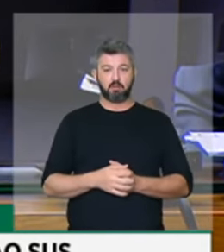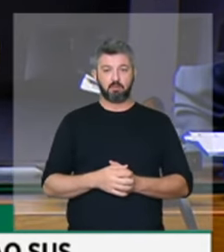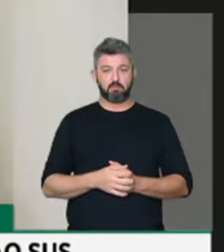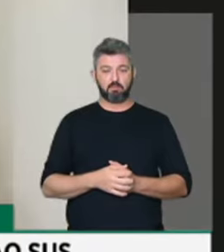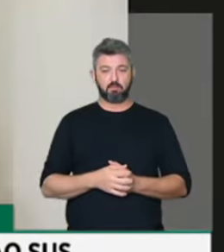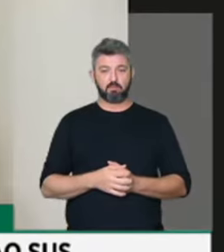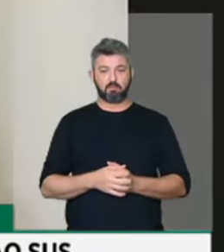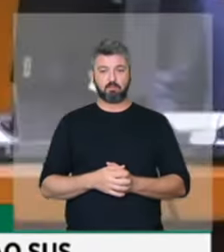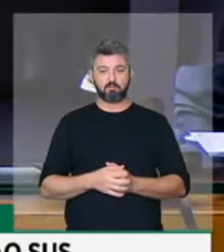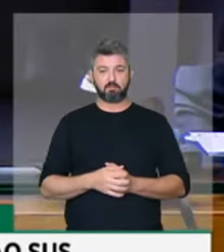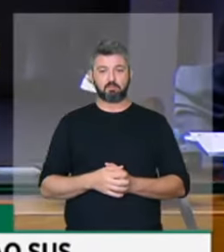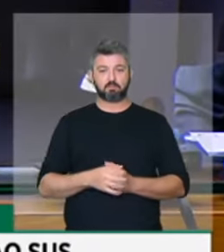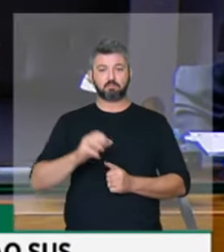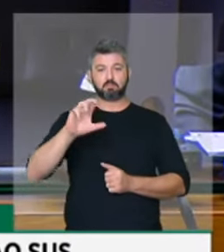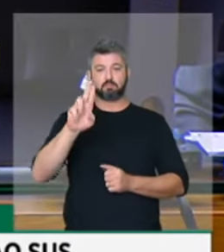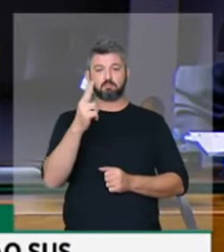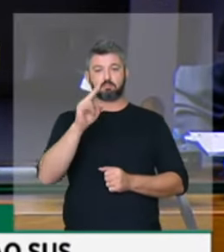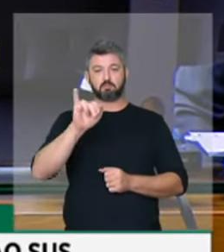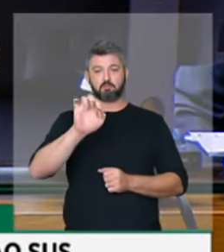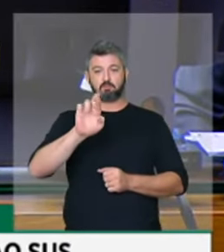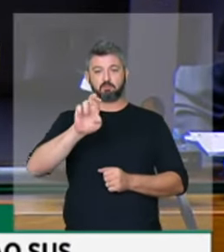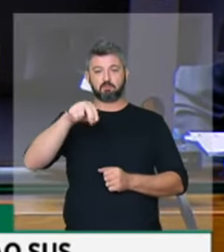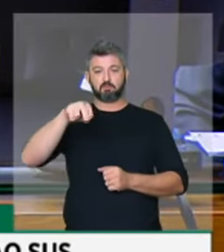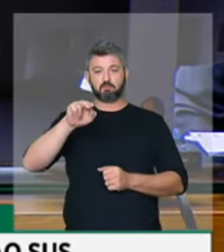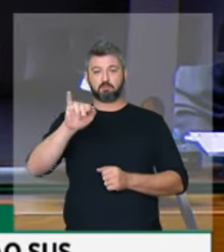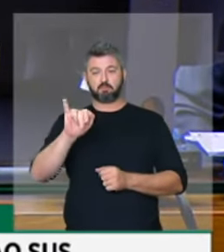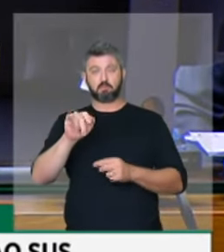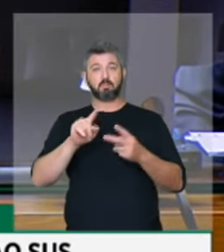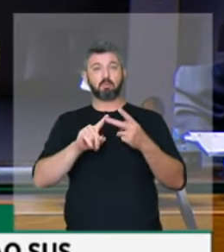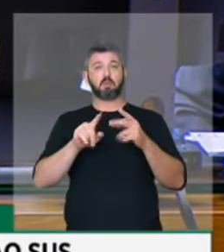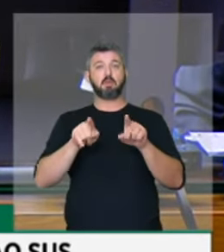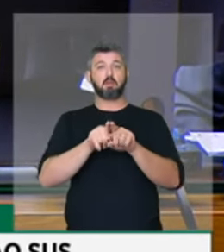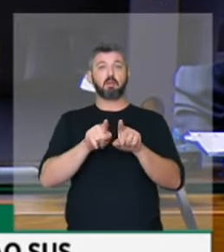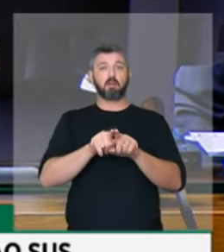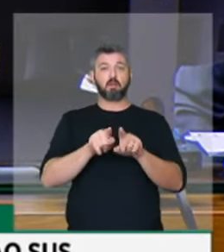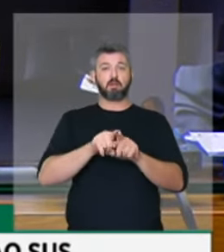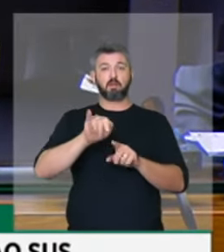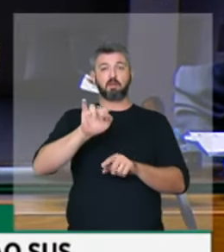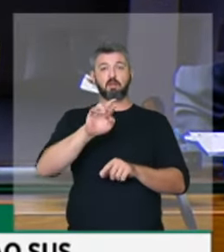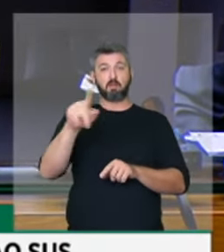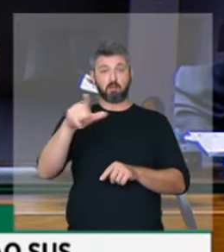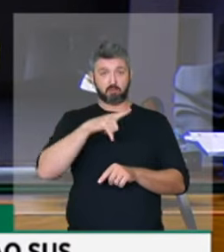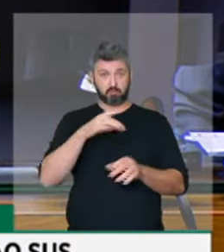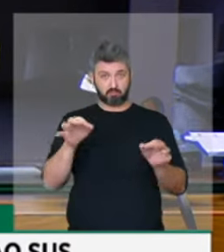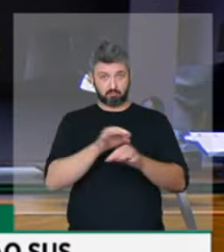LIDERANÇA DO PL, SENHOR PRESIDENTE. [PRESIDENTE]: JÁ TEM O TEXTO? [DEPUTADO]: JÁ TENHO